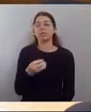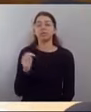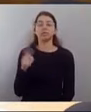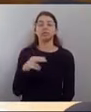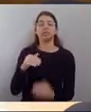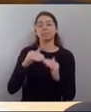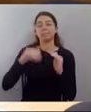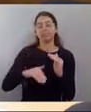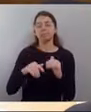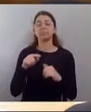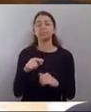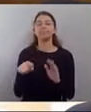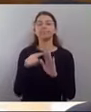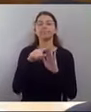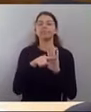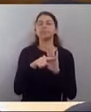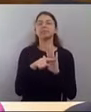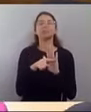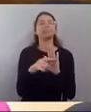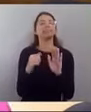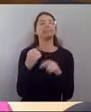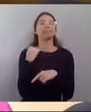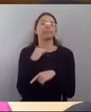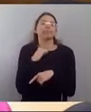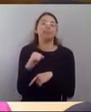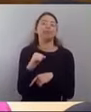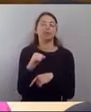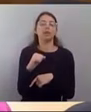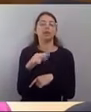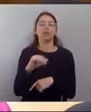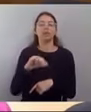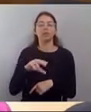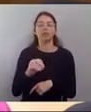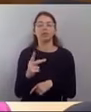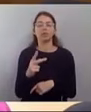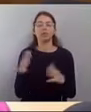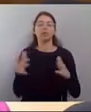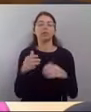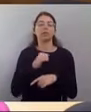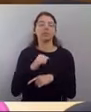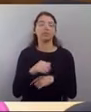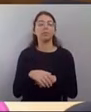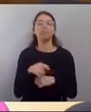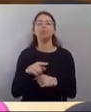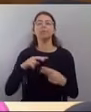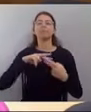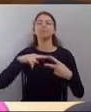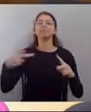rejeitada pelo Executivo de maioria do INOV. Pergunto assim ao Executivo, porque